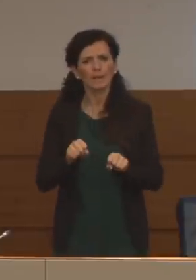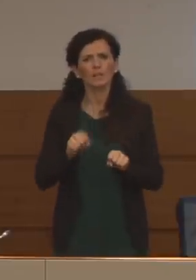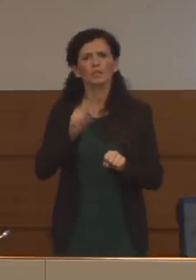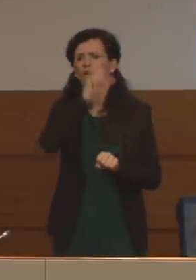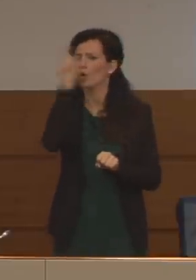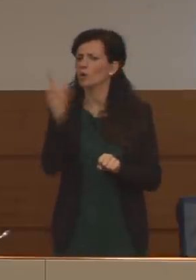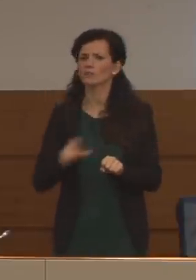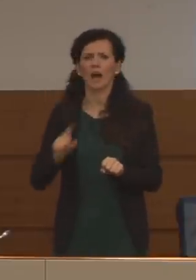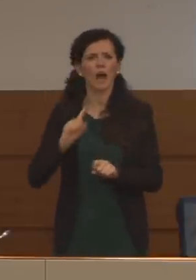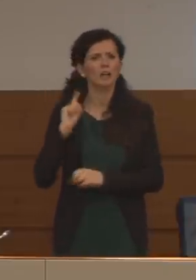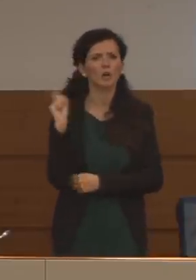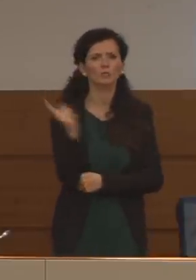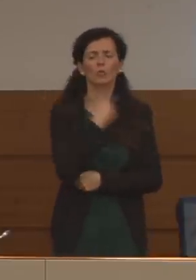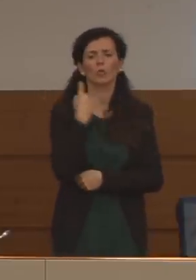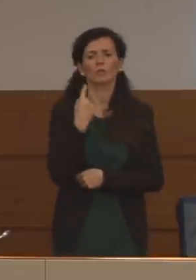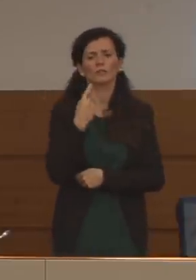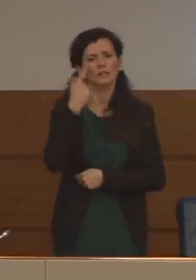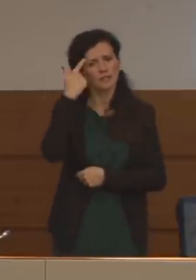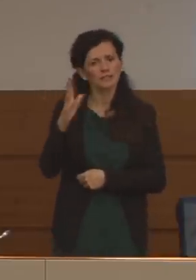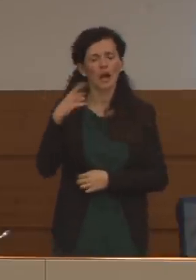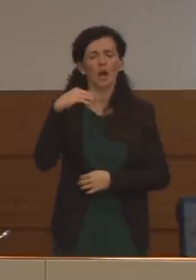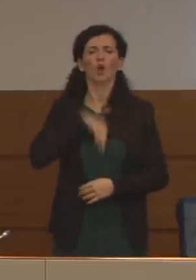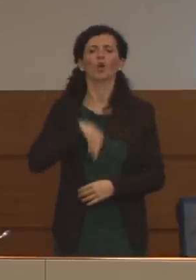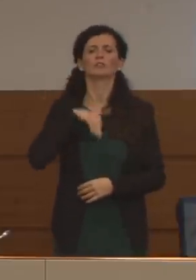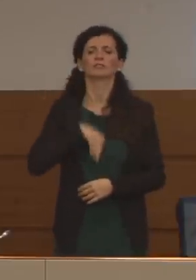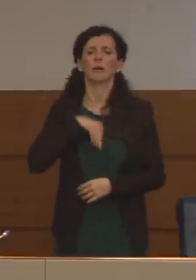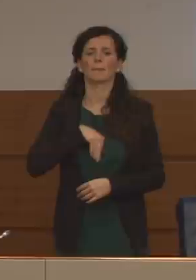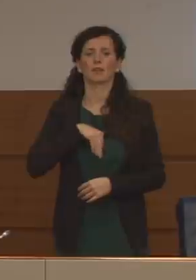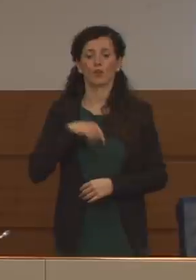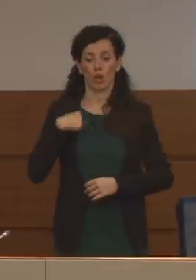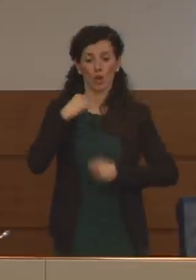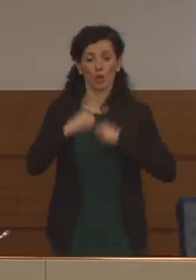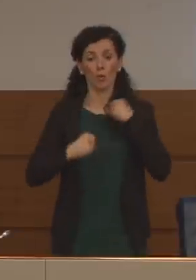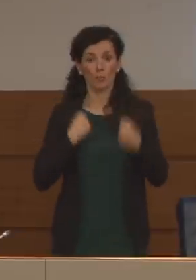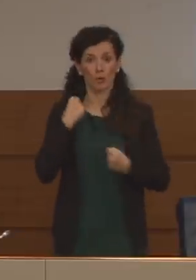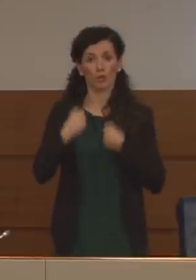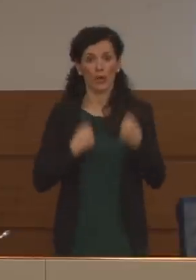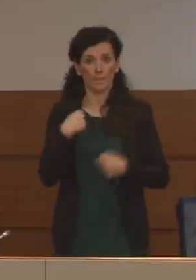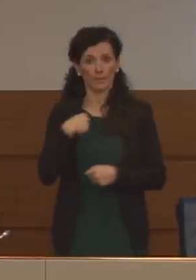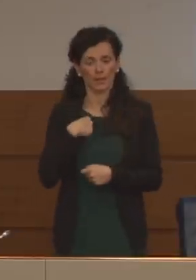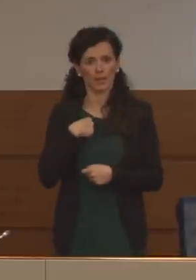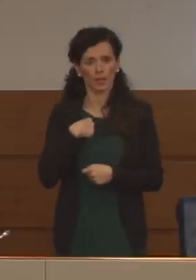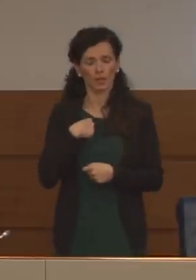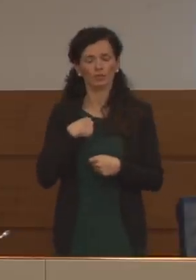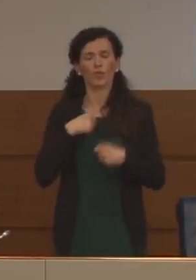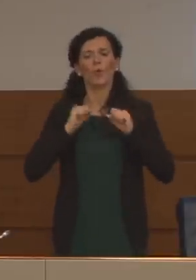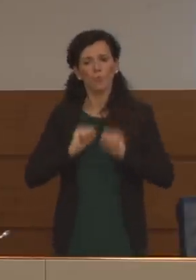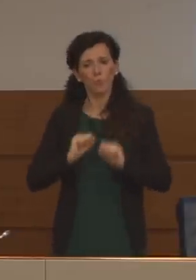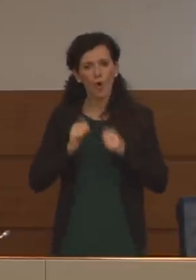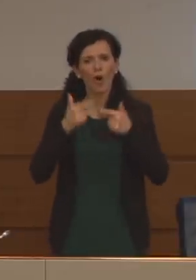essere consapevoli che i nostri comportamenti possono cambiare la